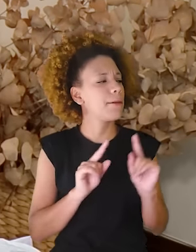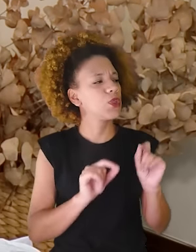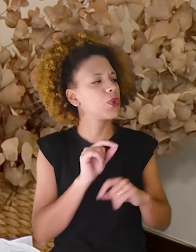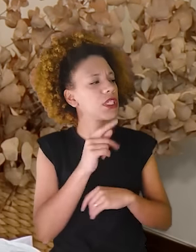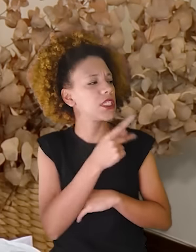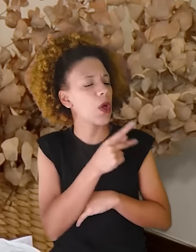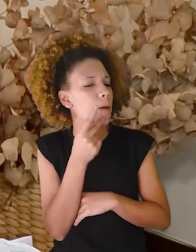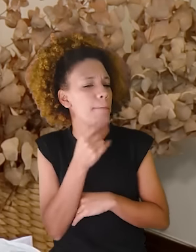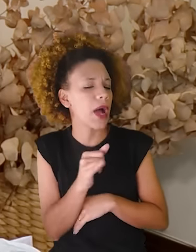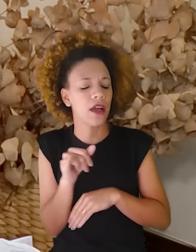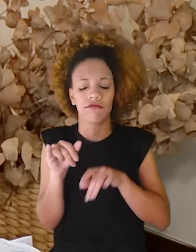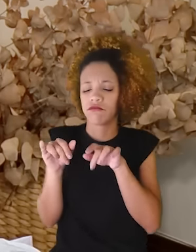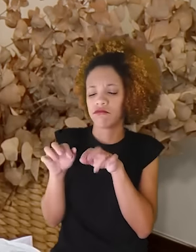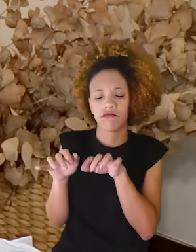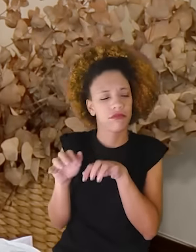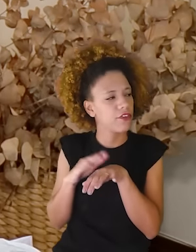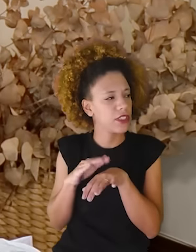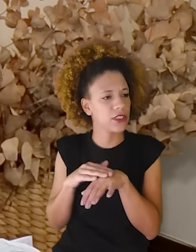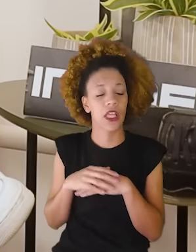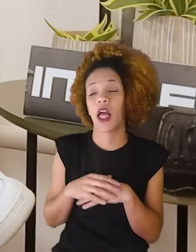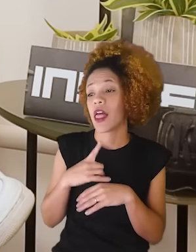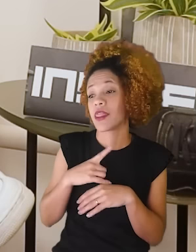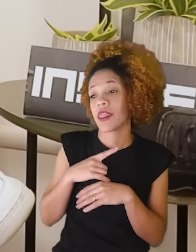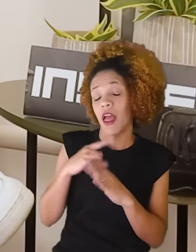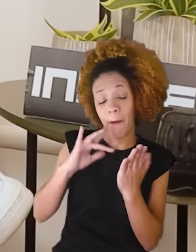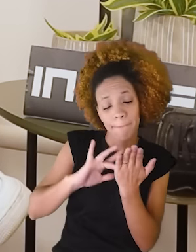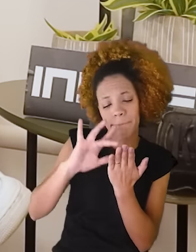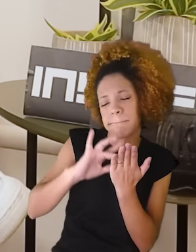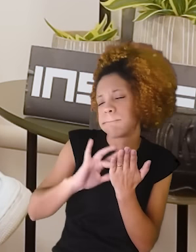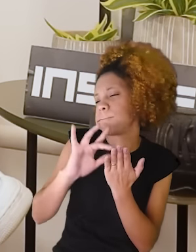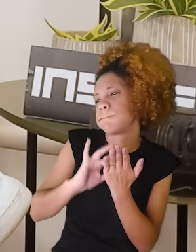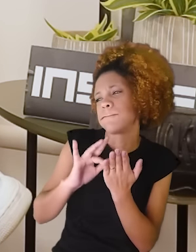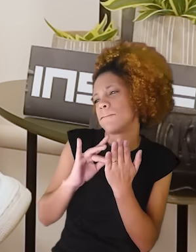fica fazendo quando ele tá ali no computador ele fica vendo muita notícia o dia inteiro notícia ele